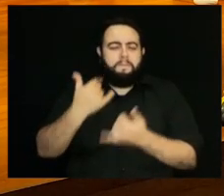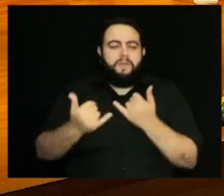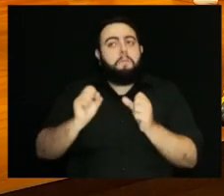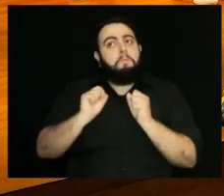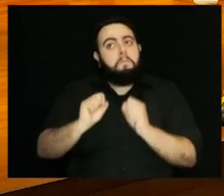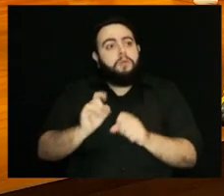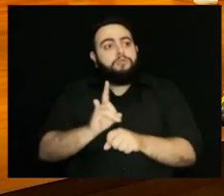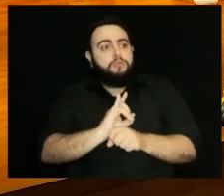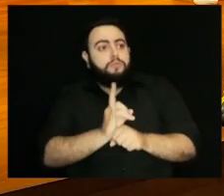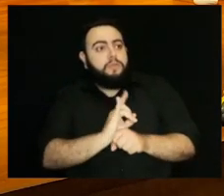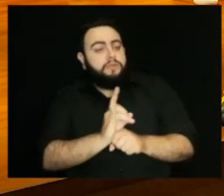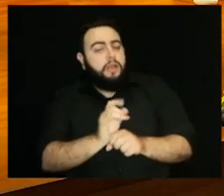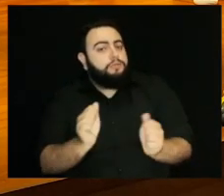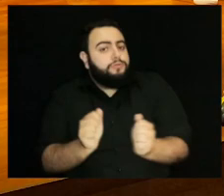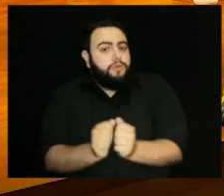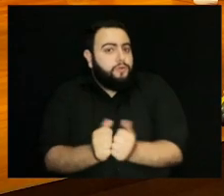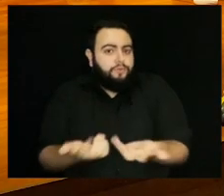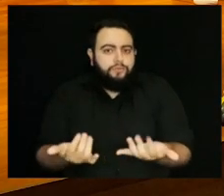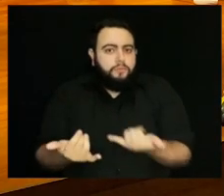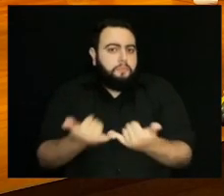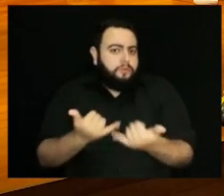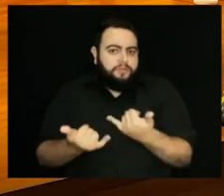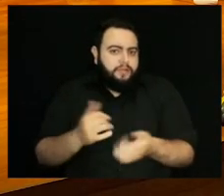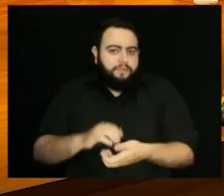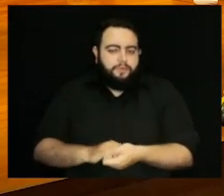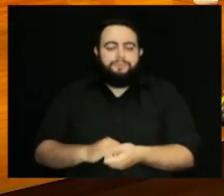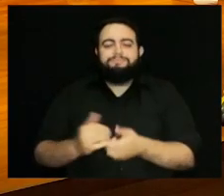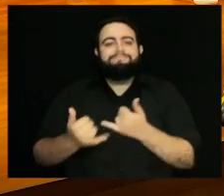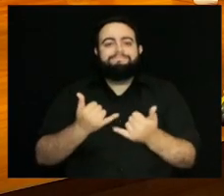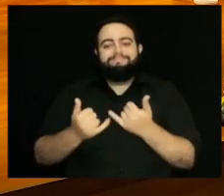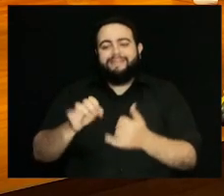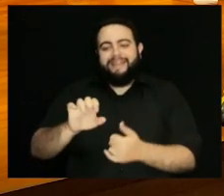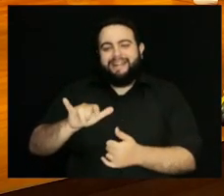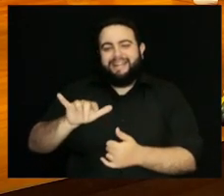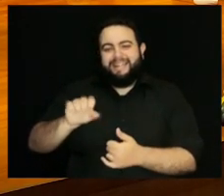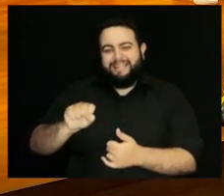documentário né tipo a cinebiografia da Elis que eu acho muito boa mas que tem um monte de